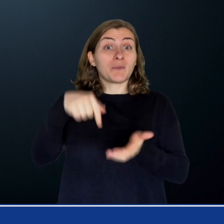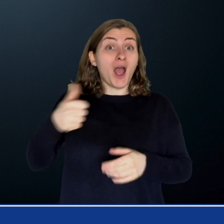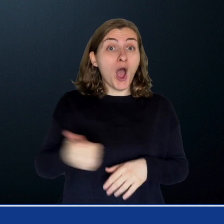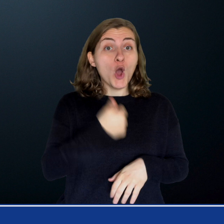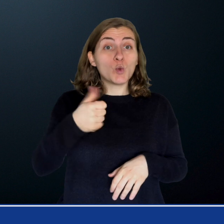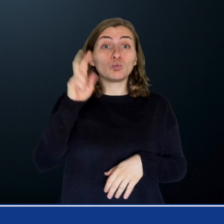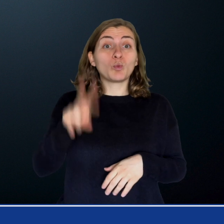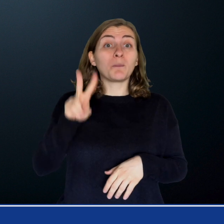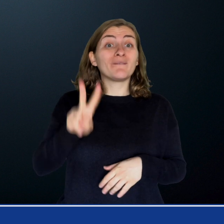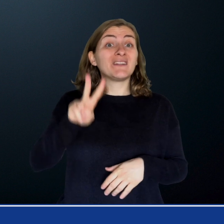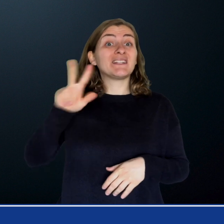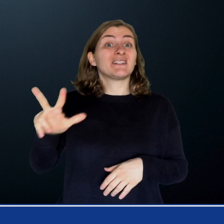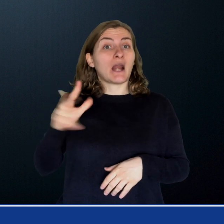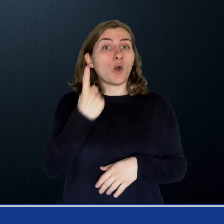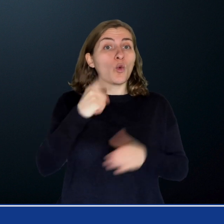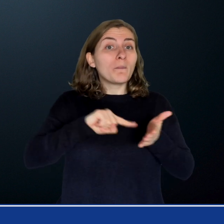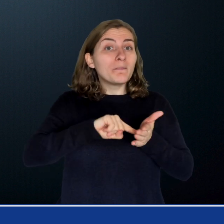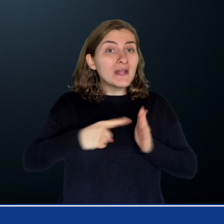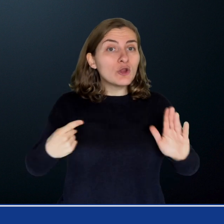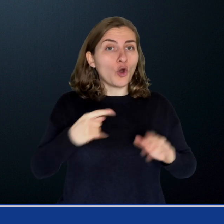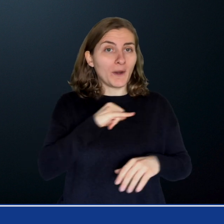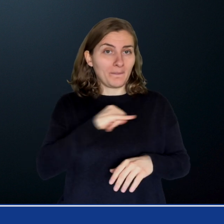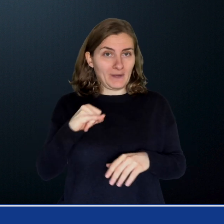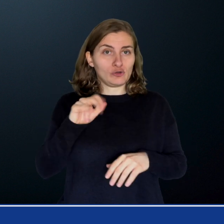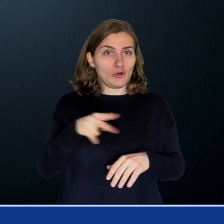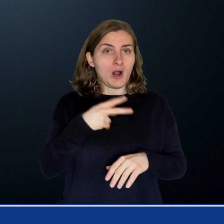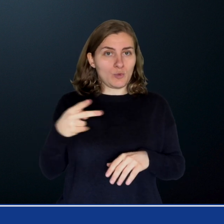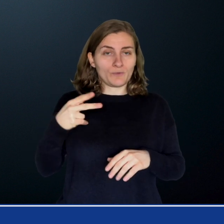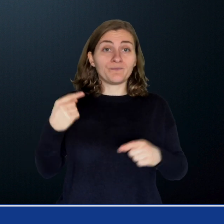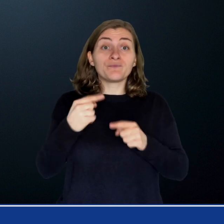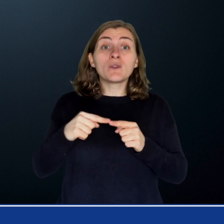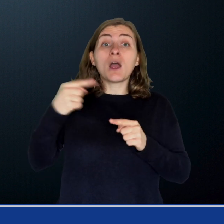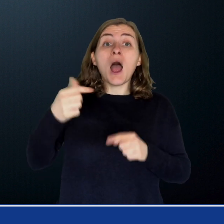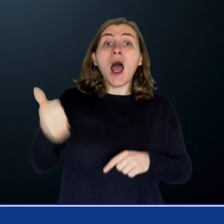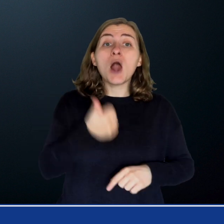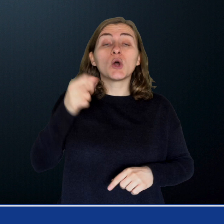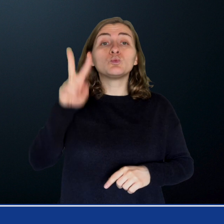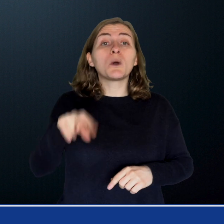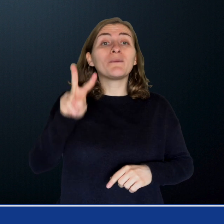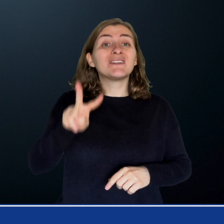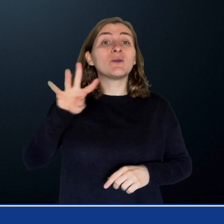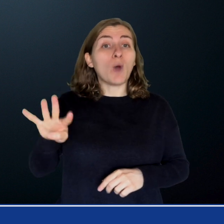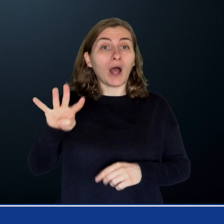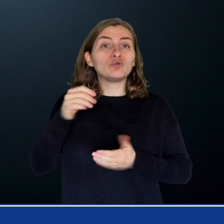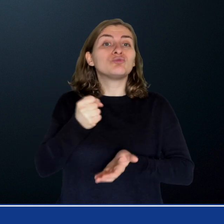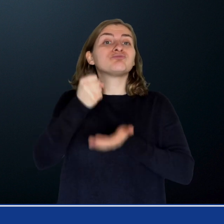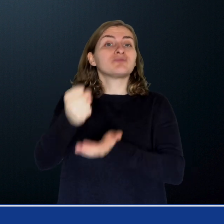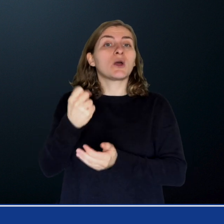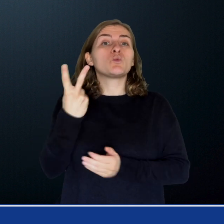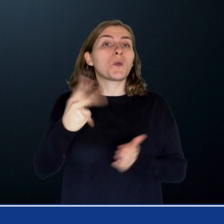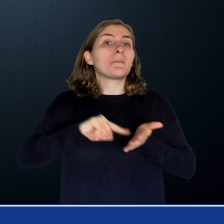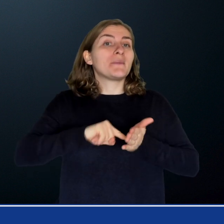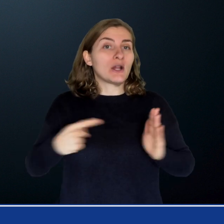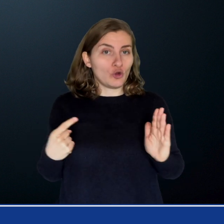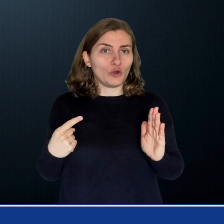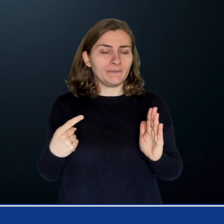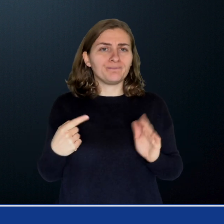con 1,5 milioni di euro per l’anno 2023 e di 2 milioni di euro annui a decorrere dall’anno 2024.